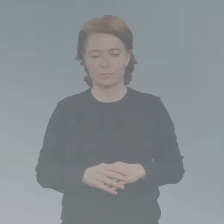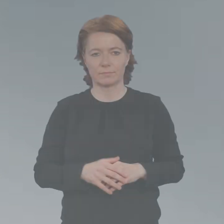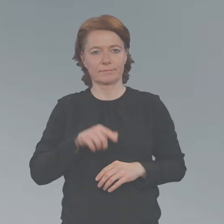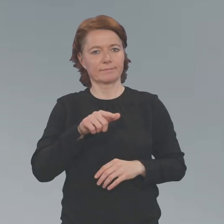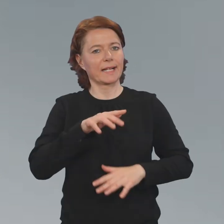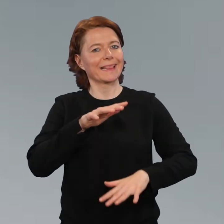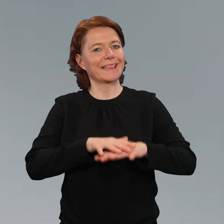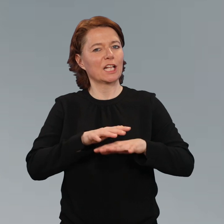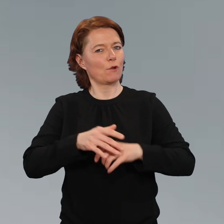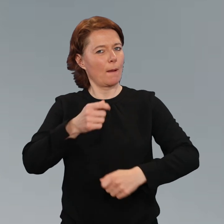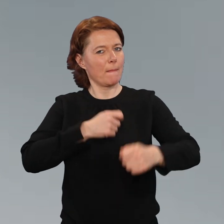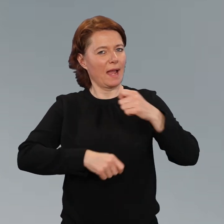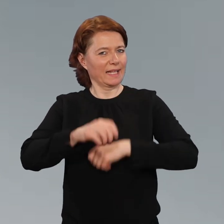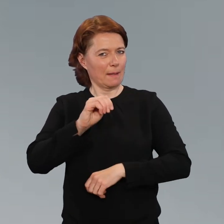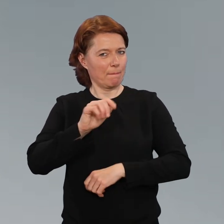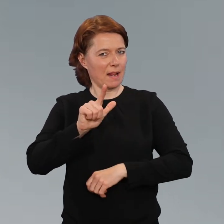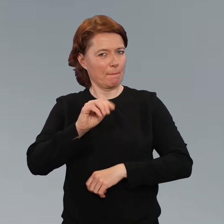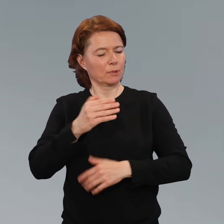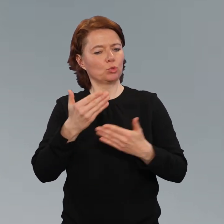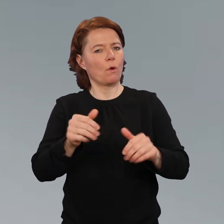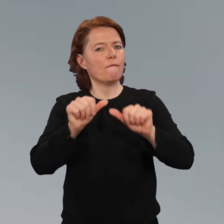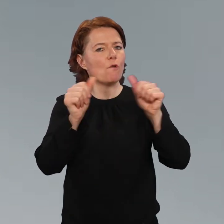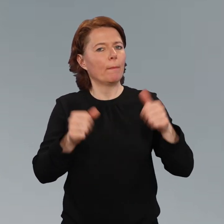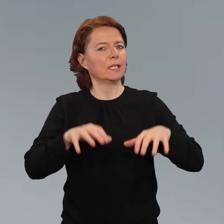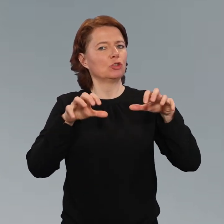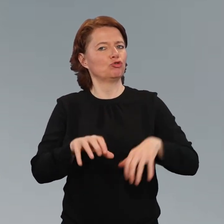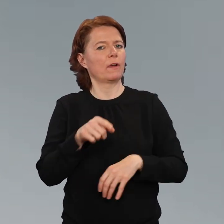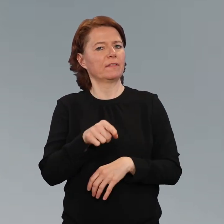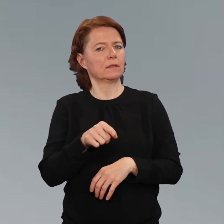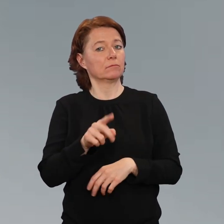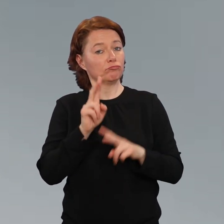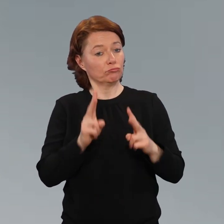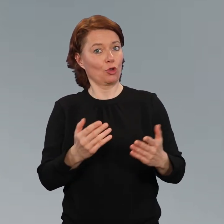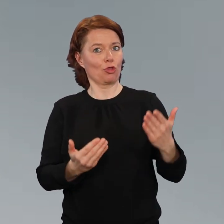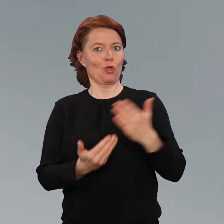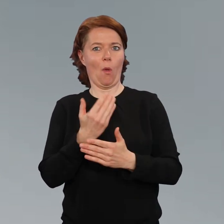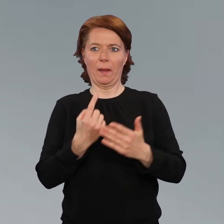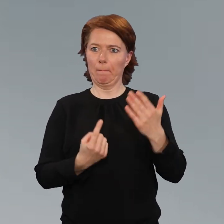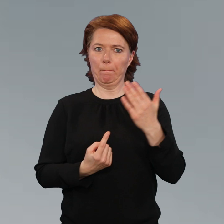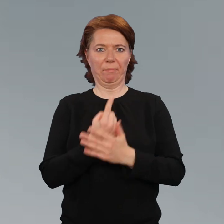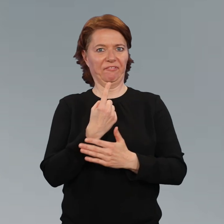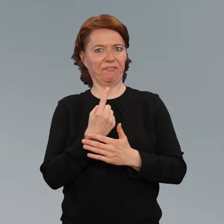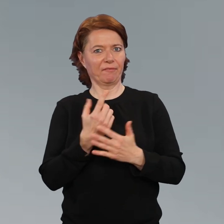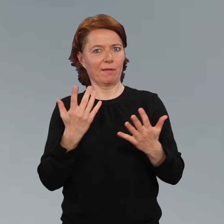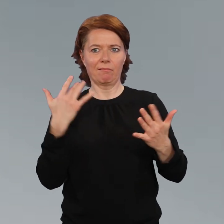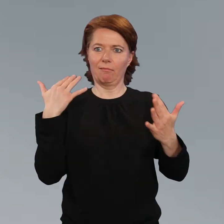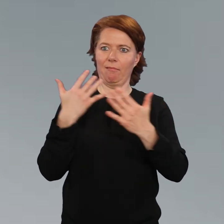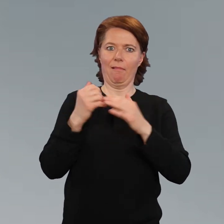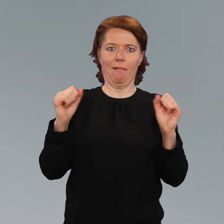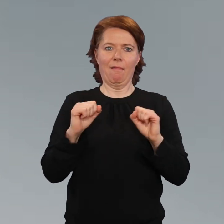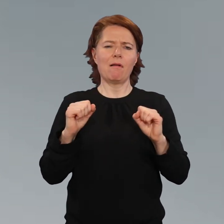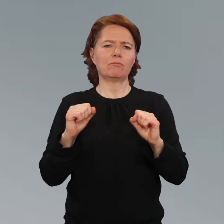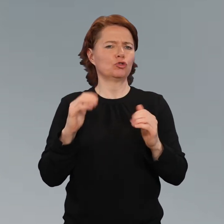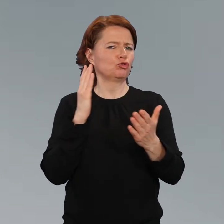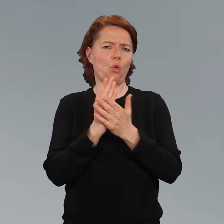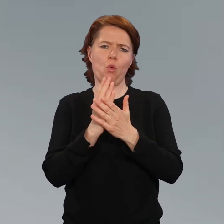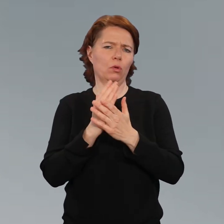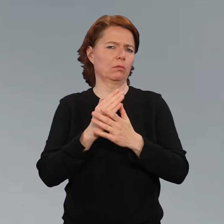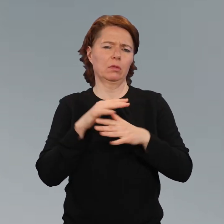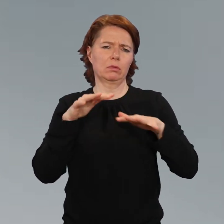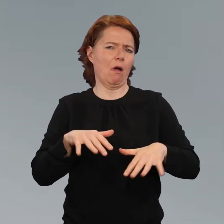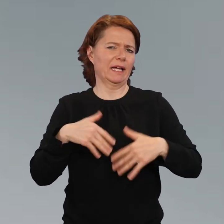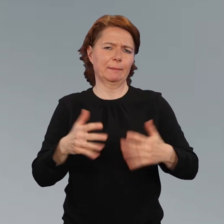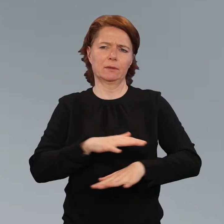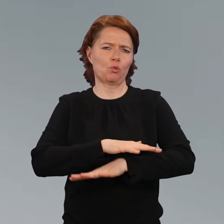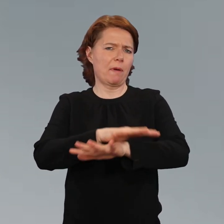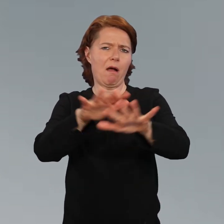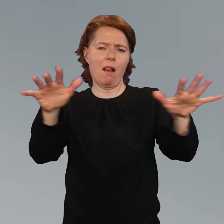Das Geschäftsmodell „Network Marketing“ ist an und für sich nicht neu. Es beschäftigt die Gesellschaft